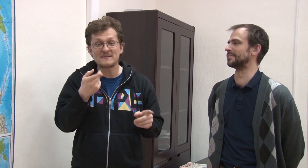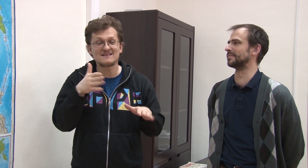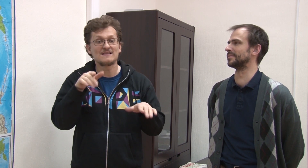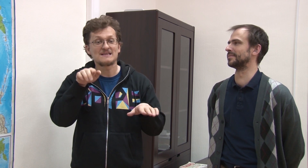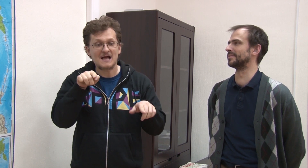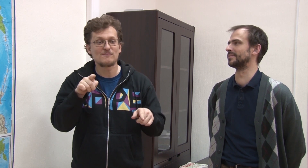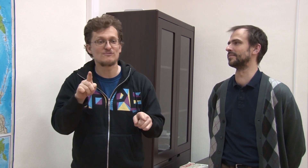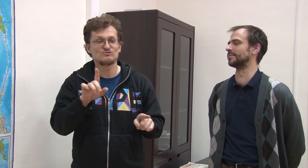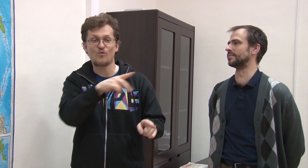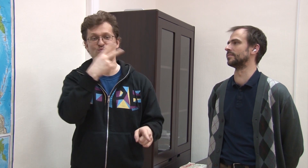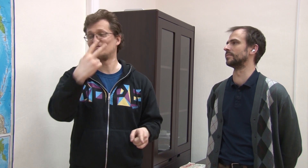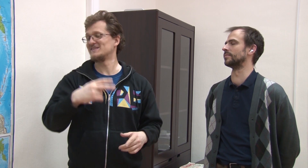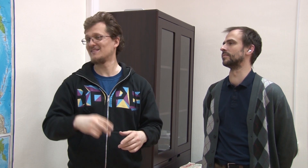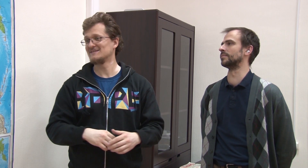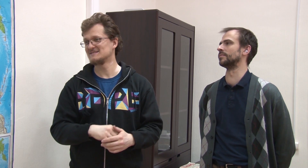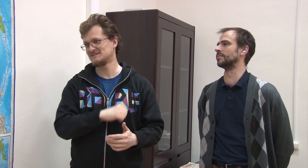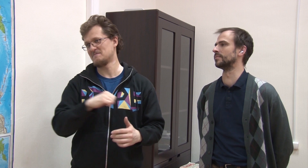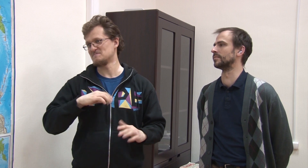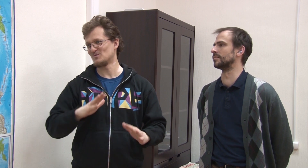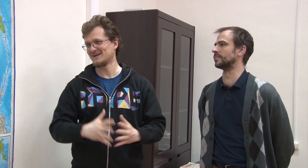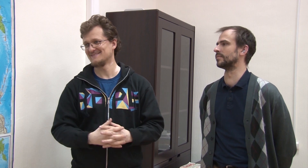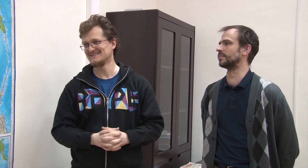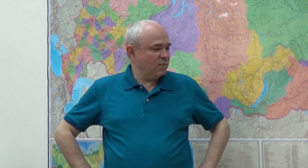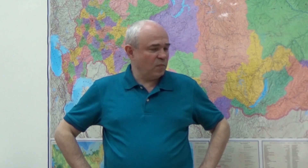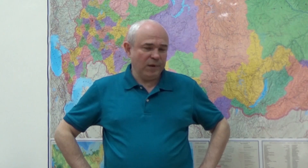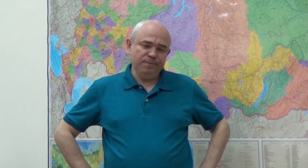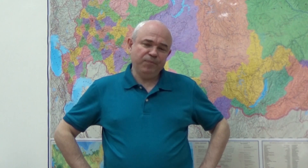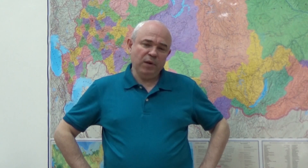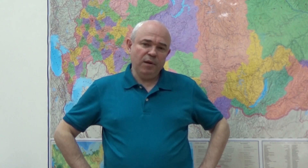И я захотел собственными глазами взглянуть на то, что видел и описывал Чехов. Захотел сам лично посмотреть.